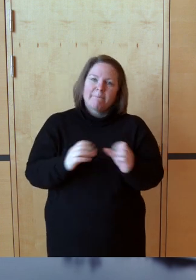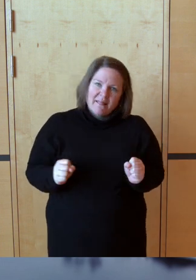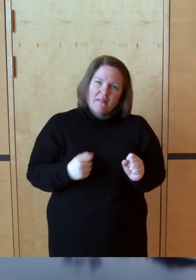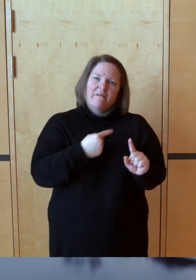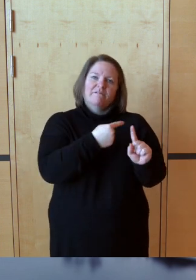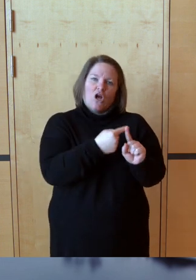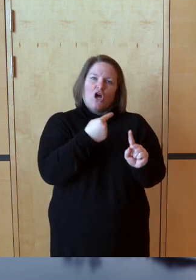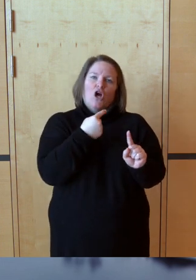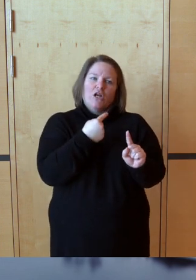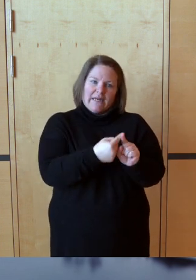Burger King